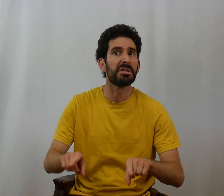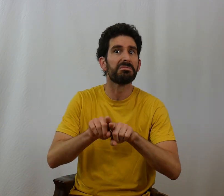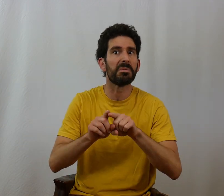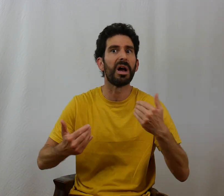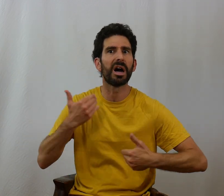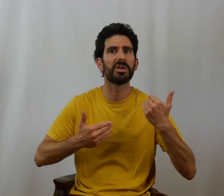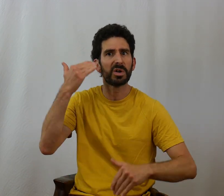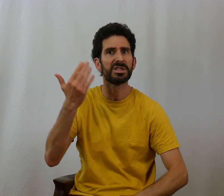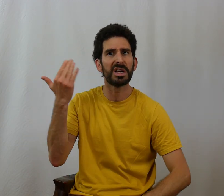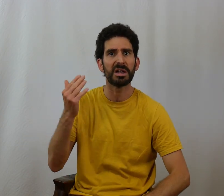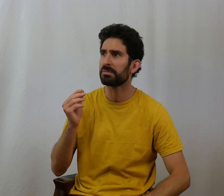Un peu comme l'acteur célèbre...